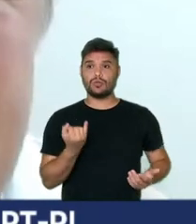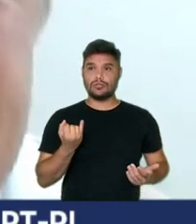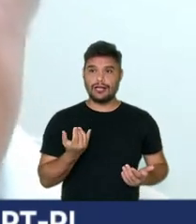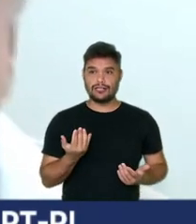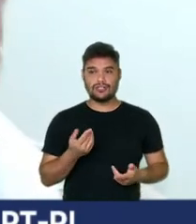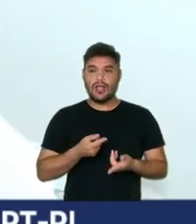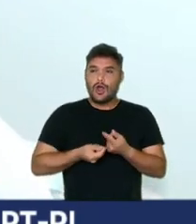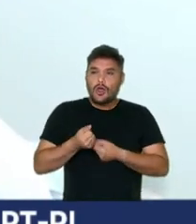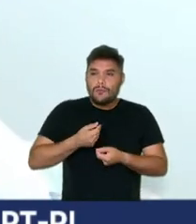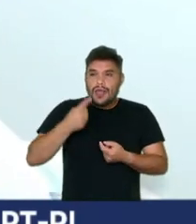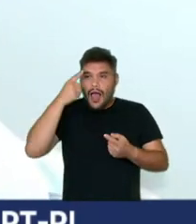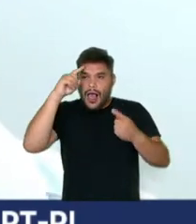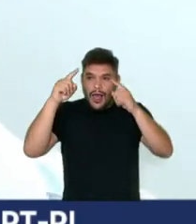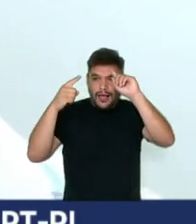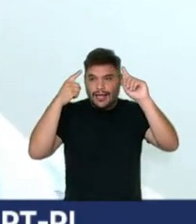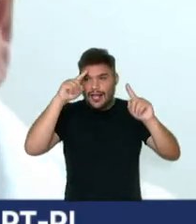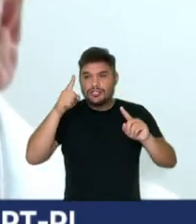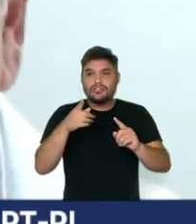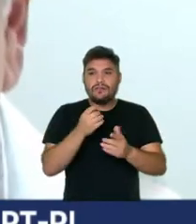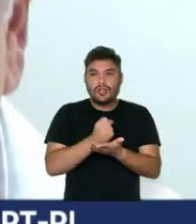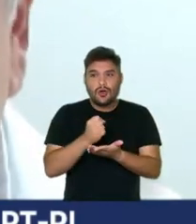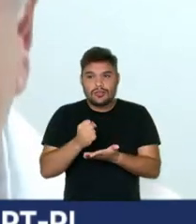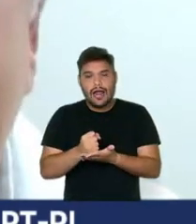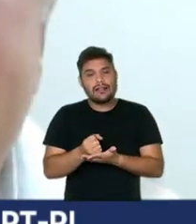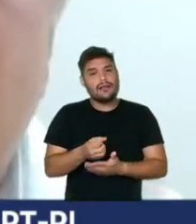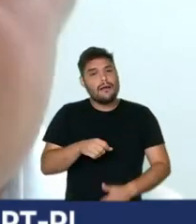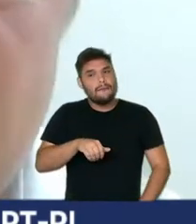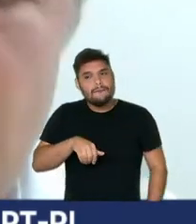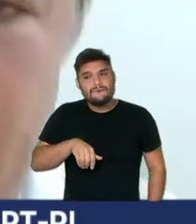O MUNDO, ADEMAIS, TRATA-SE DE SETOR ECONÔMICO IMPORTANTE, ECONOMIA CRIATIVA QUE EMPREGA MAIS DE CEM MILHÕES DE